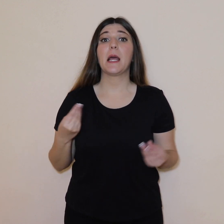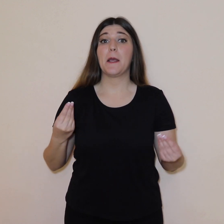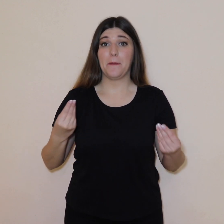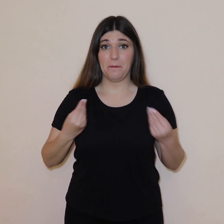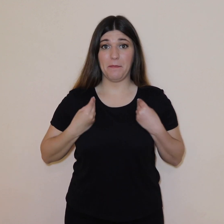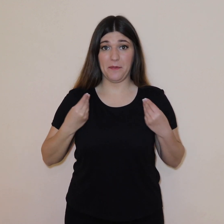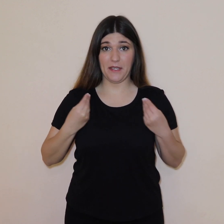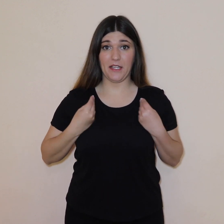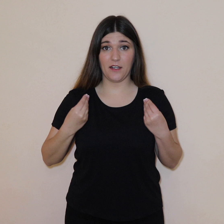Vivir